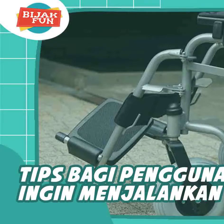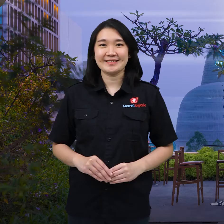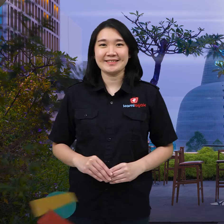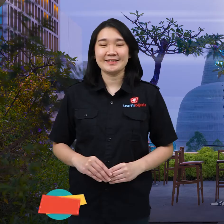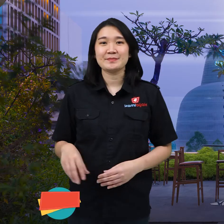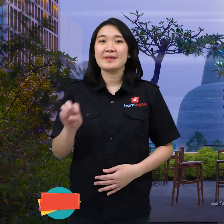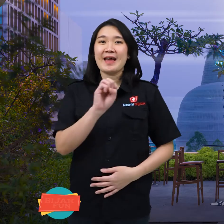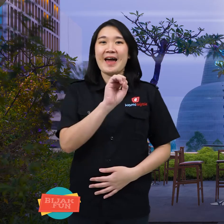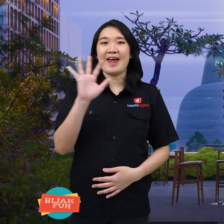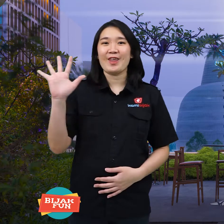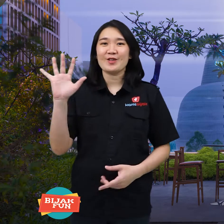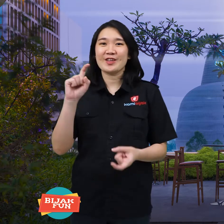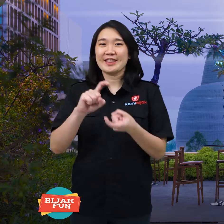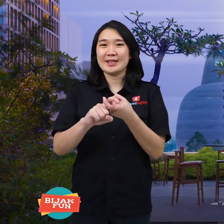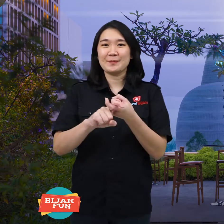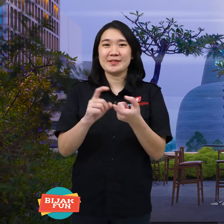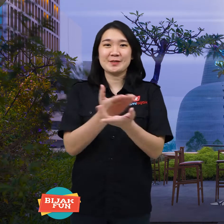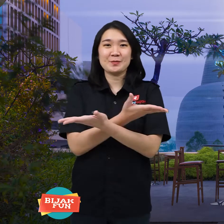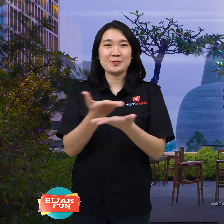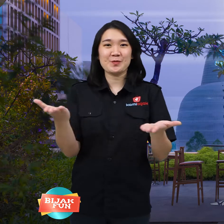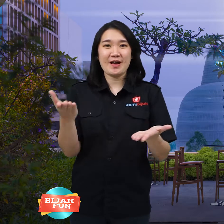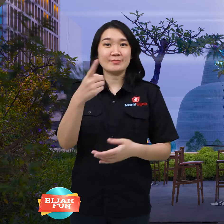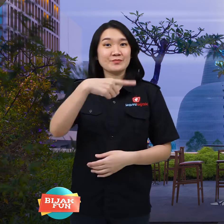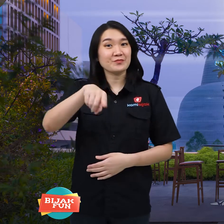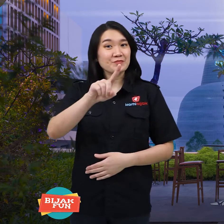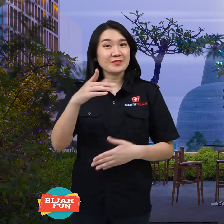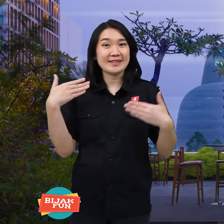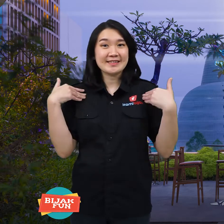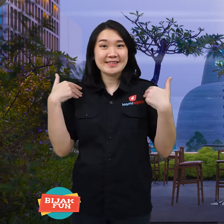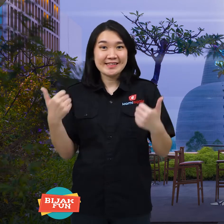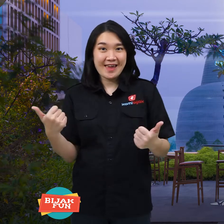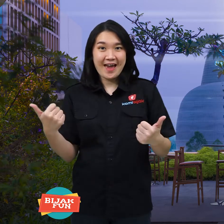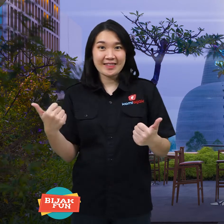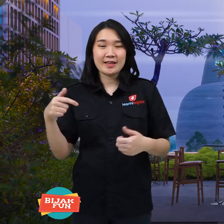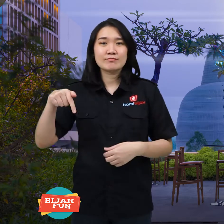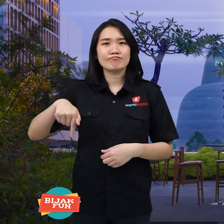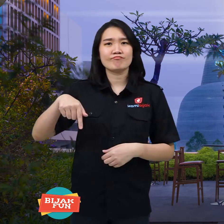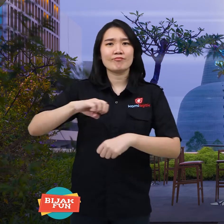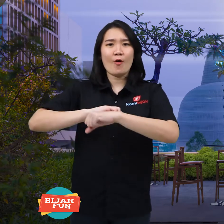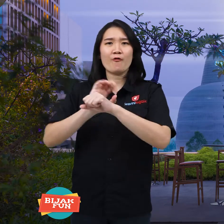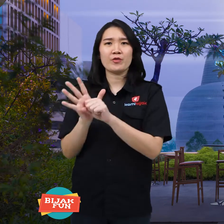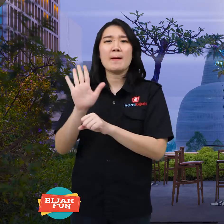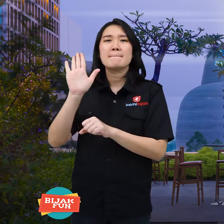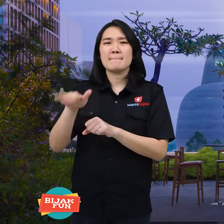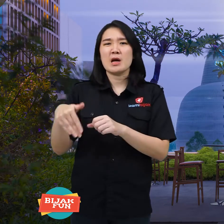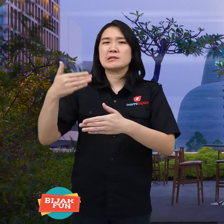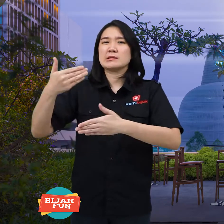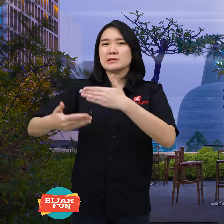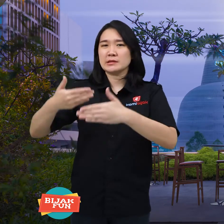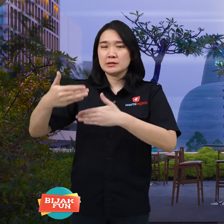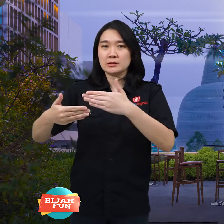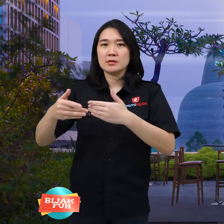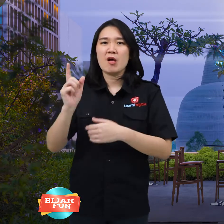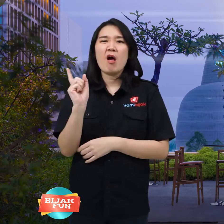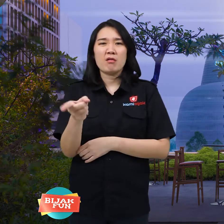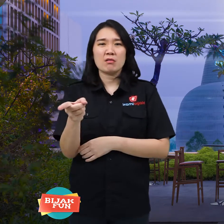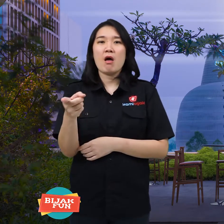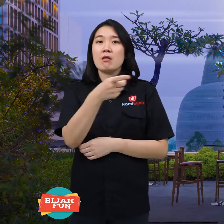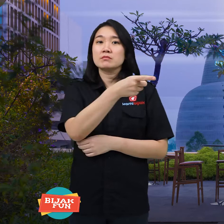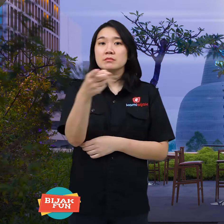Halo teman-teman semua, kalian sehat? Covid masih ada,